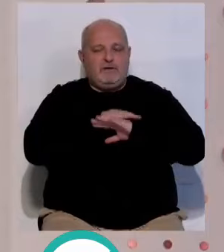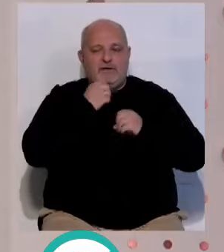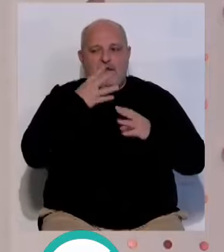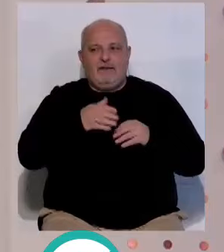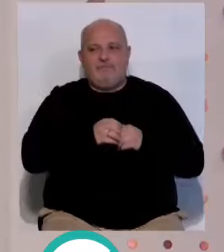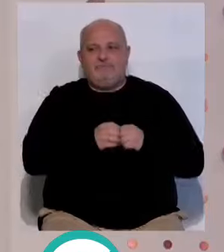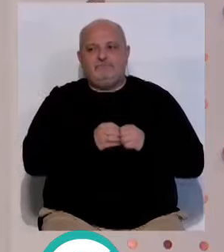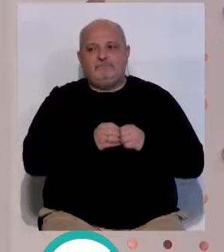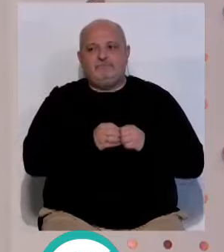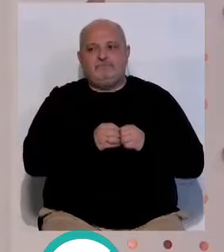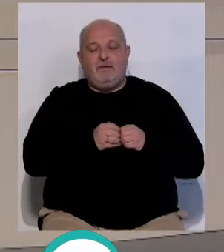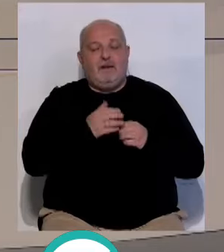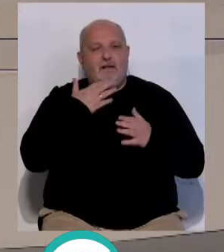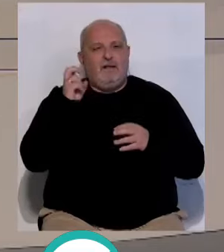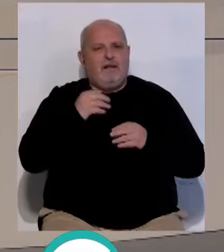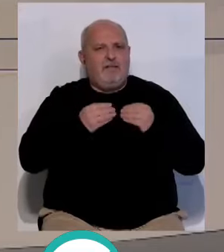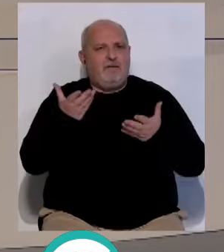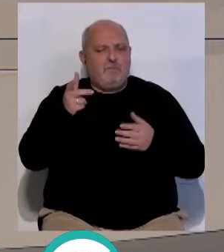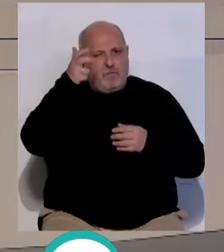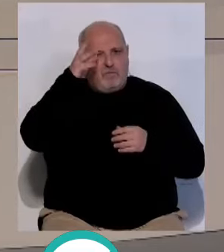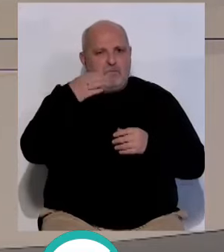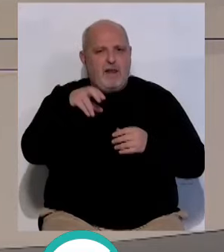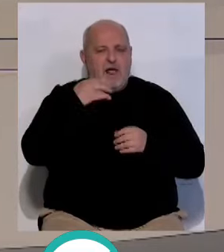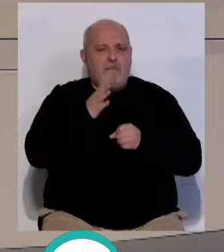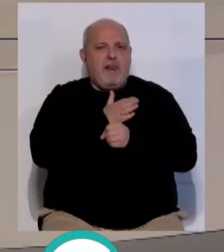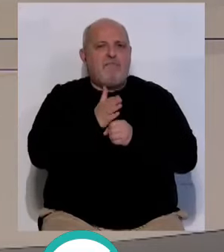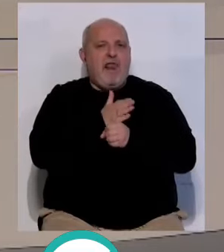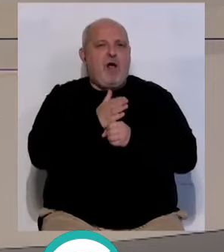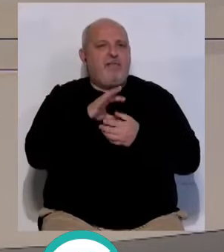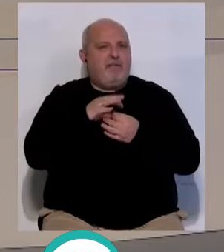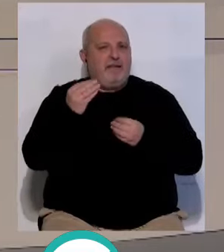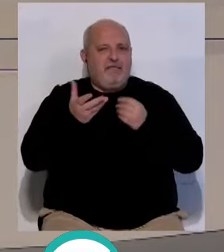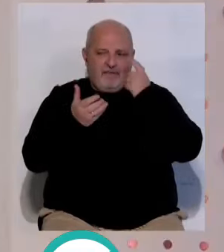muy buenas qu hace ust aquí que no está en vena con lo bien que se está allí ahora a mediodía